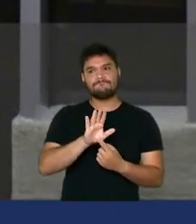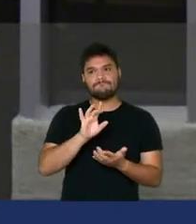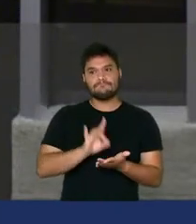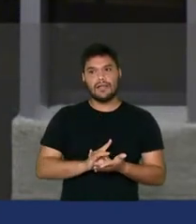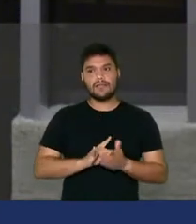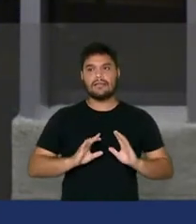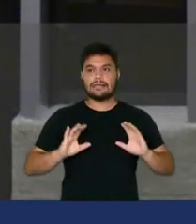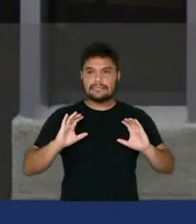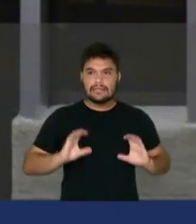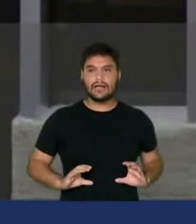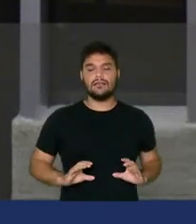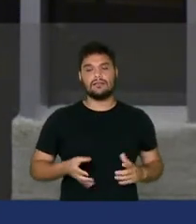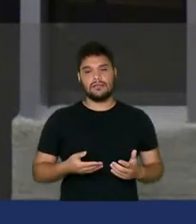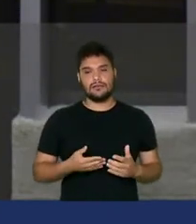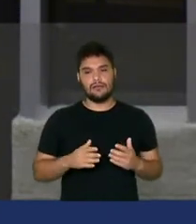GENTE VÊ A EXPRESSÃO DA CIDADANIA, A PARTICIPAÇÃO